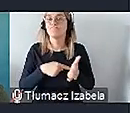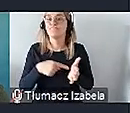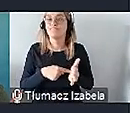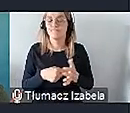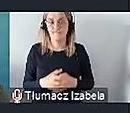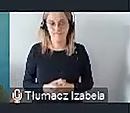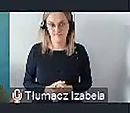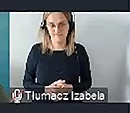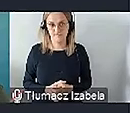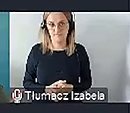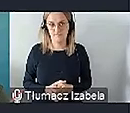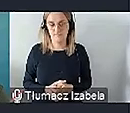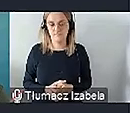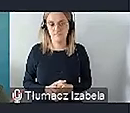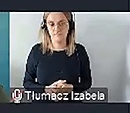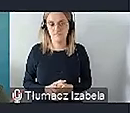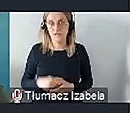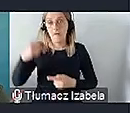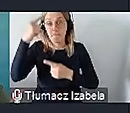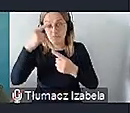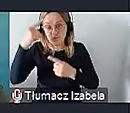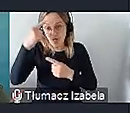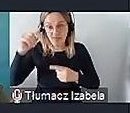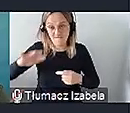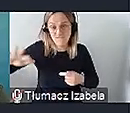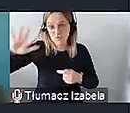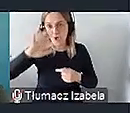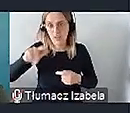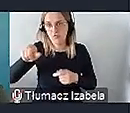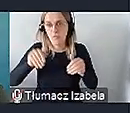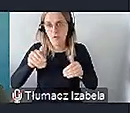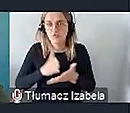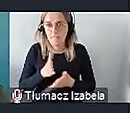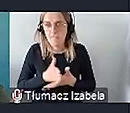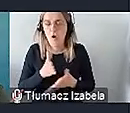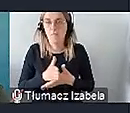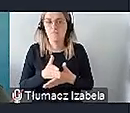że myślenie wizualne może nam pomóc zdobyć...